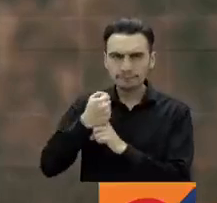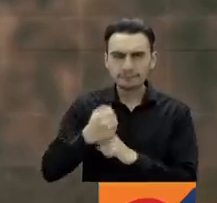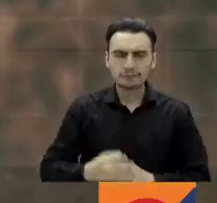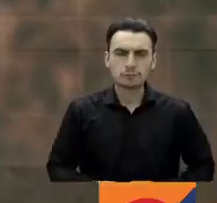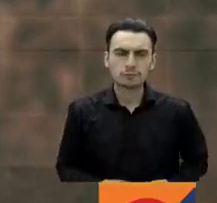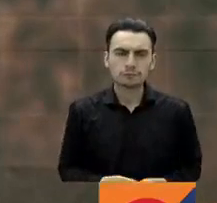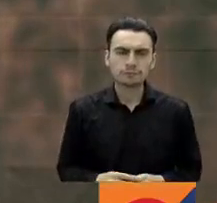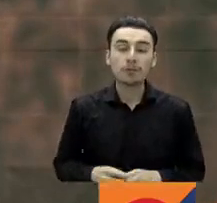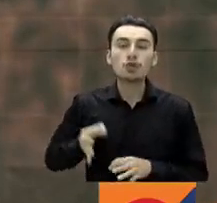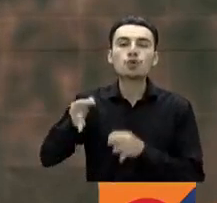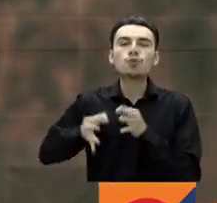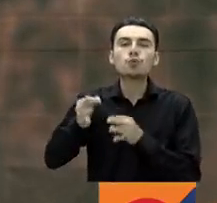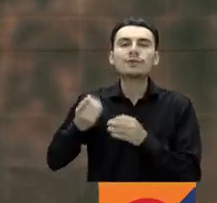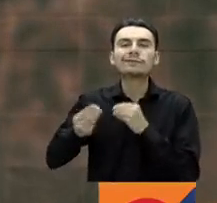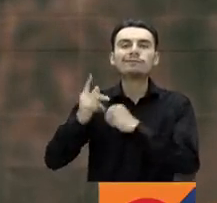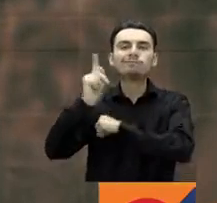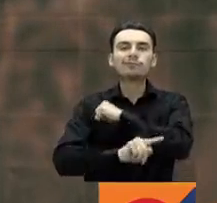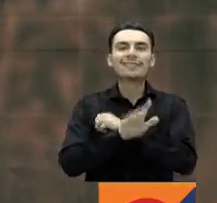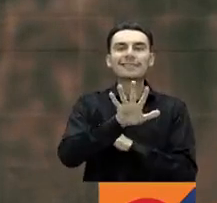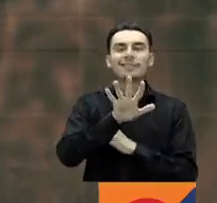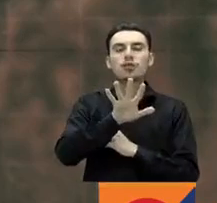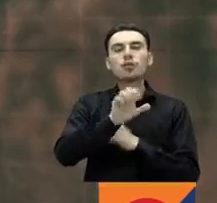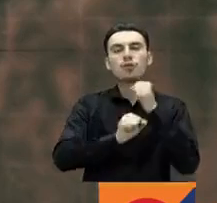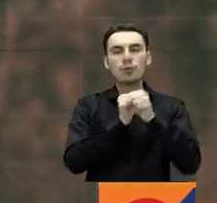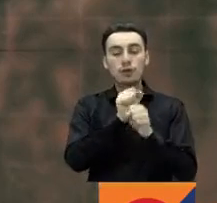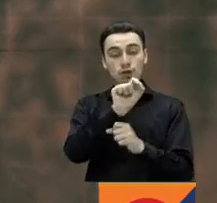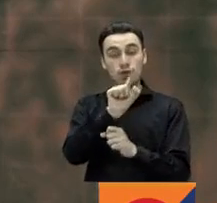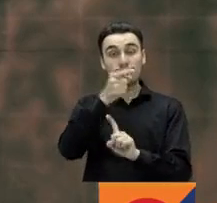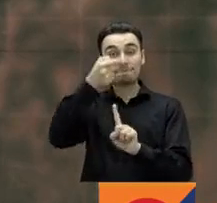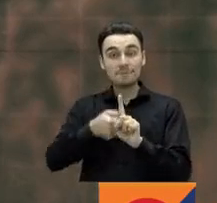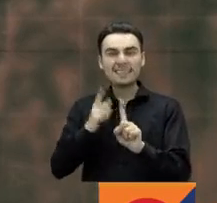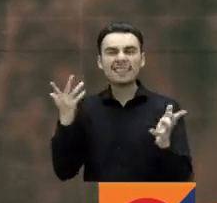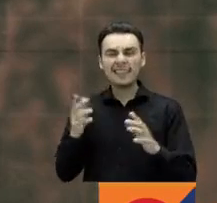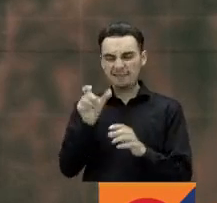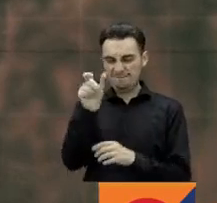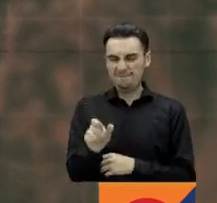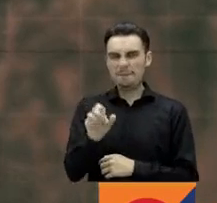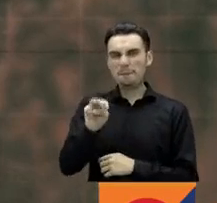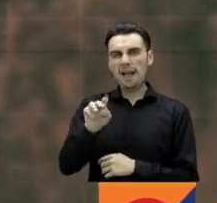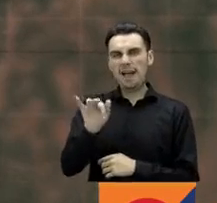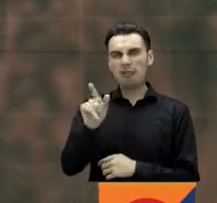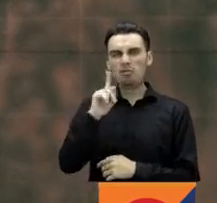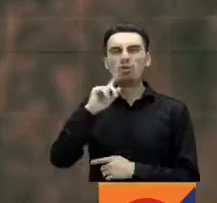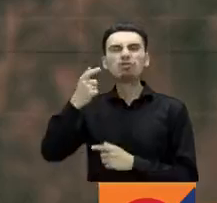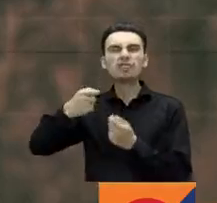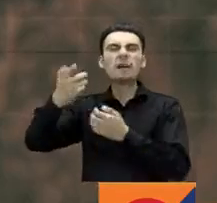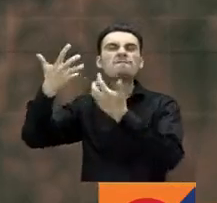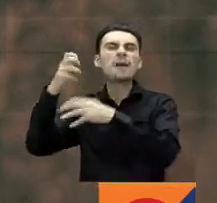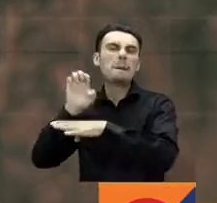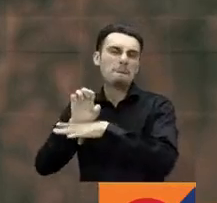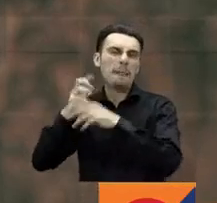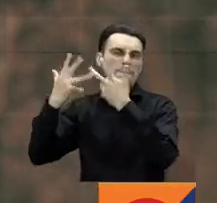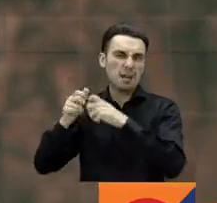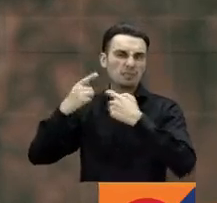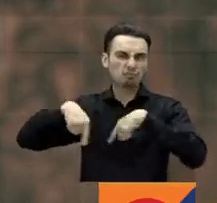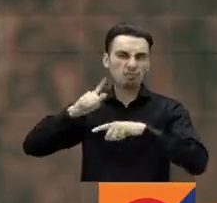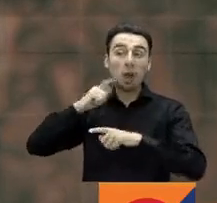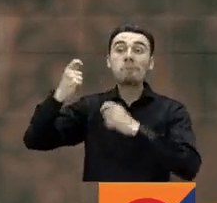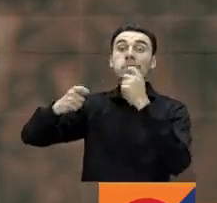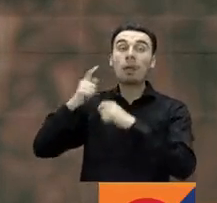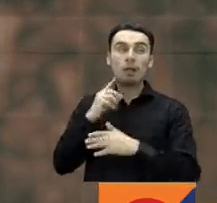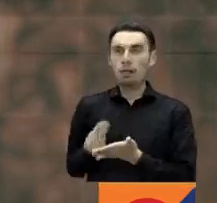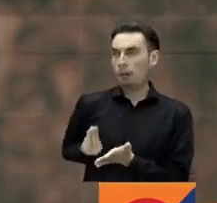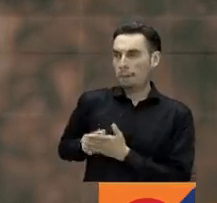así adelantan conversaciones